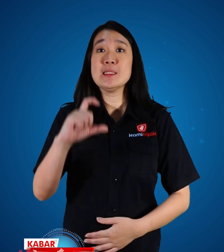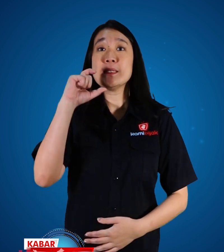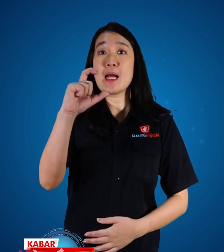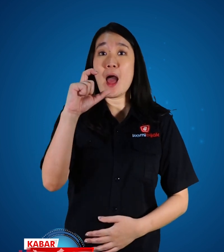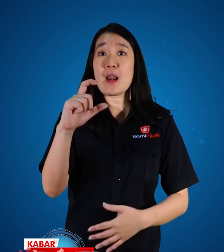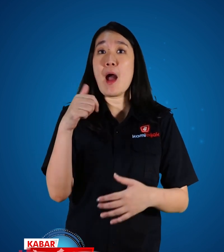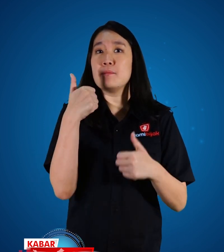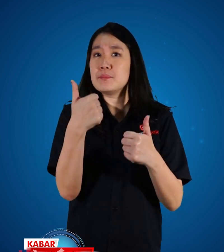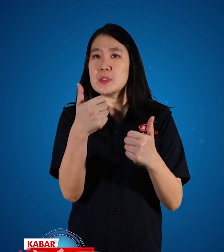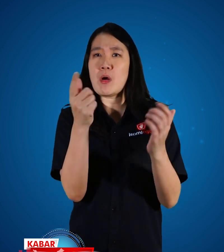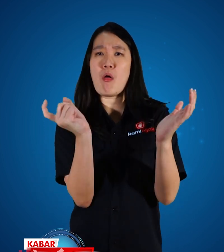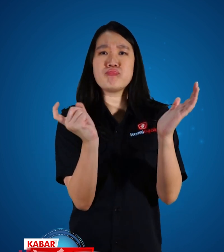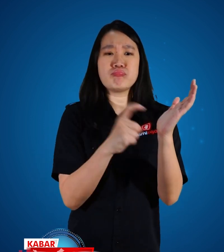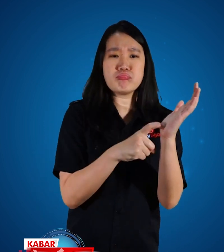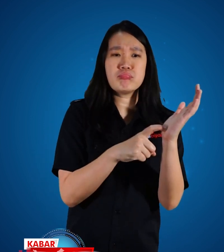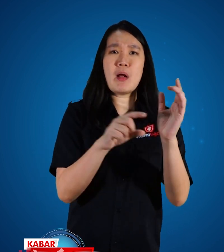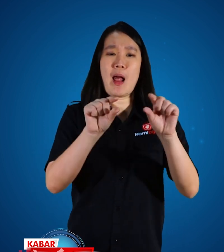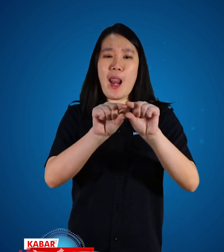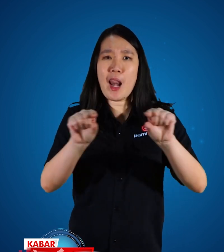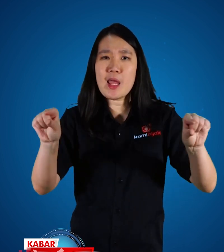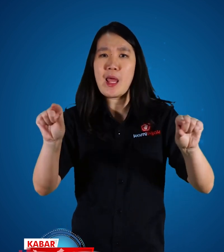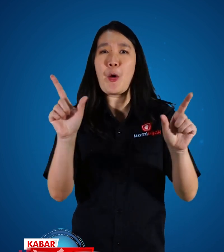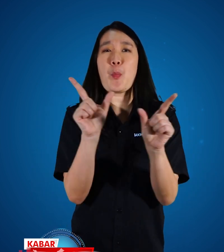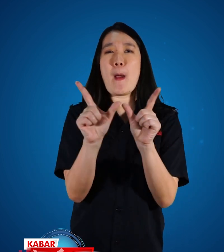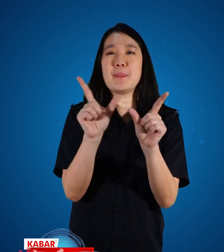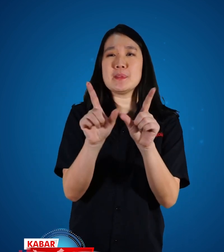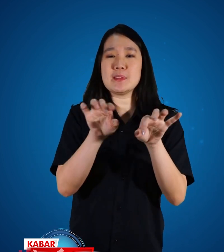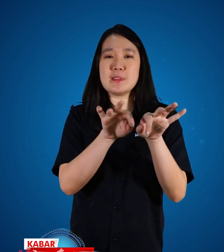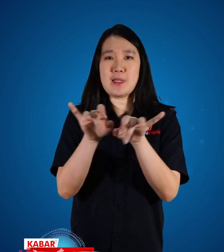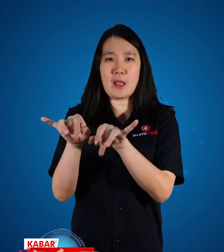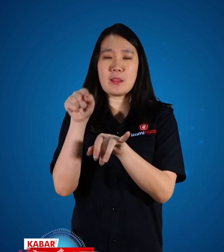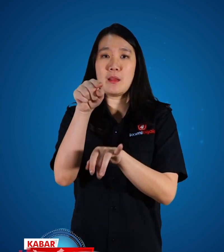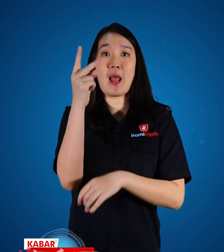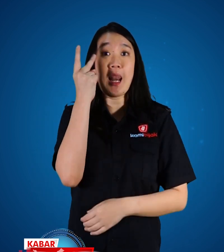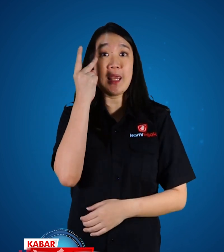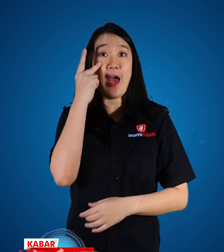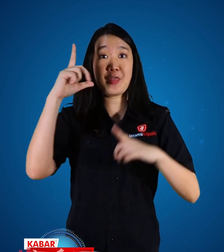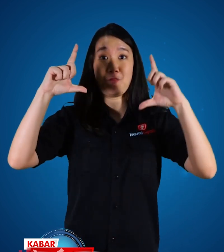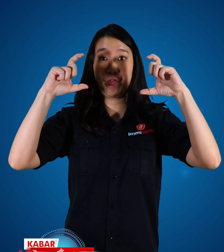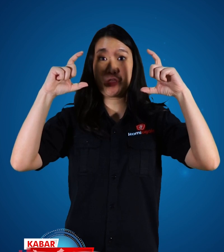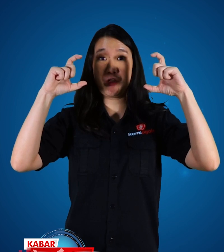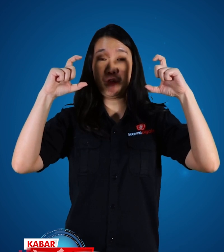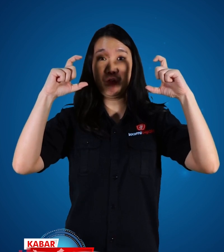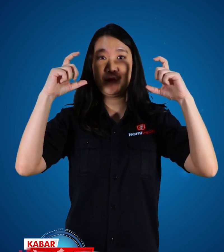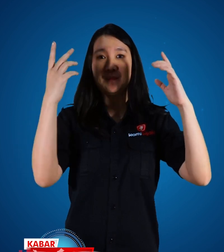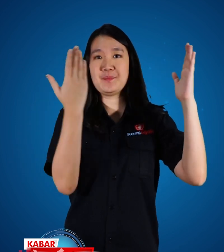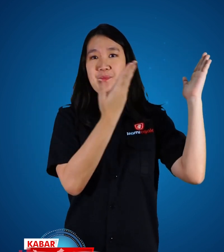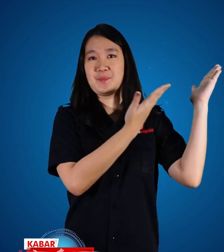Caranya, bisa klik link website, lihat foto.